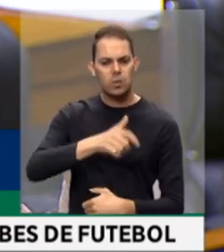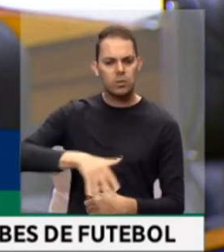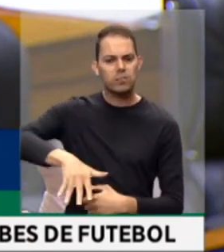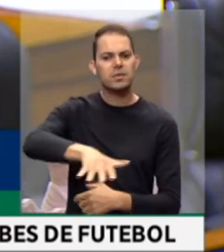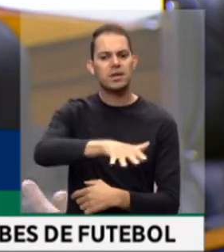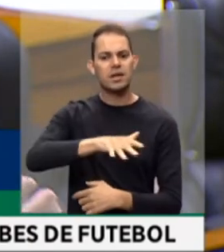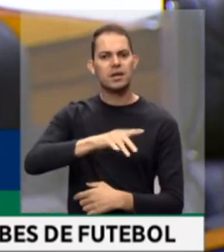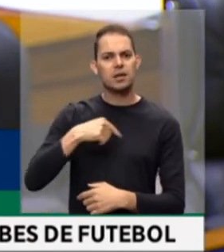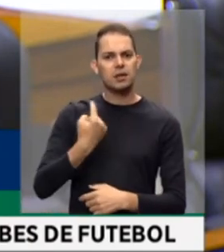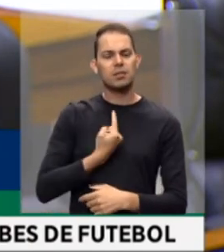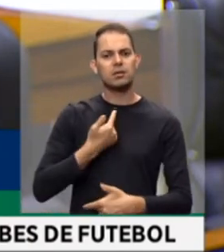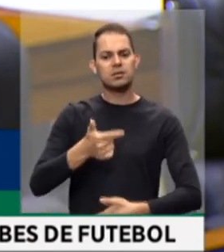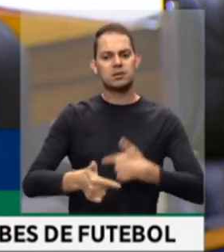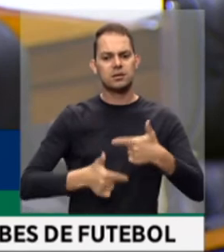APENSAMENTO DE PROJETOS, FICA MAIS RICO, FICA MAIS VASTO O